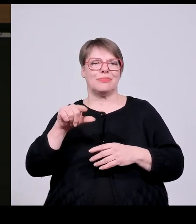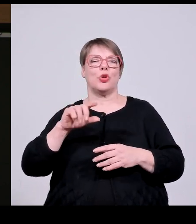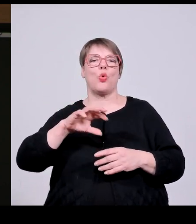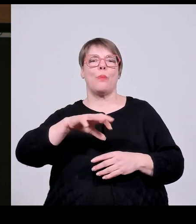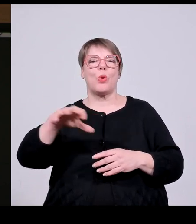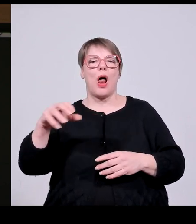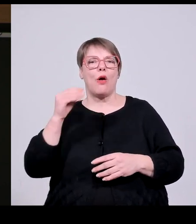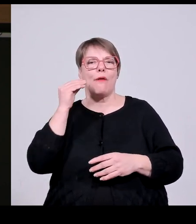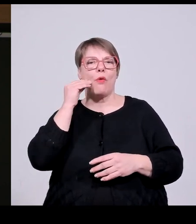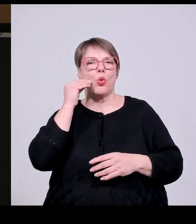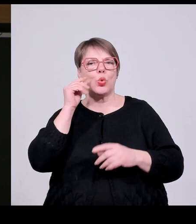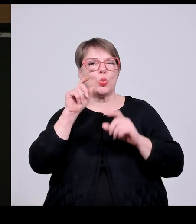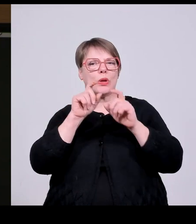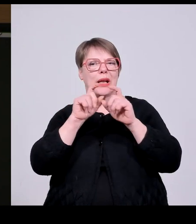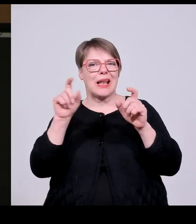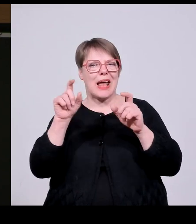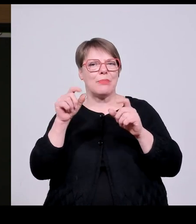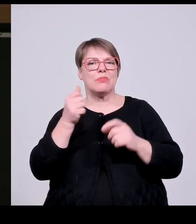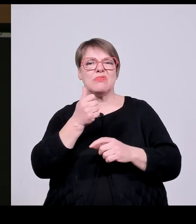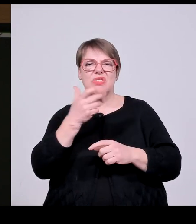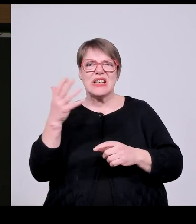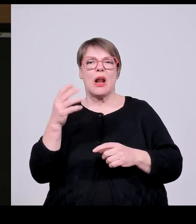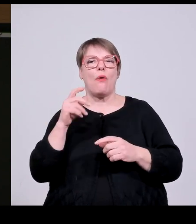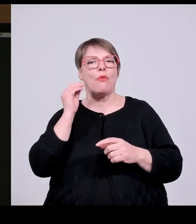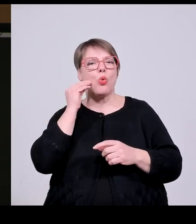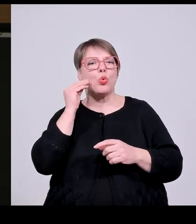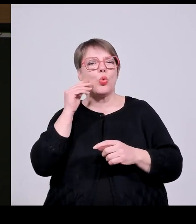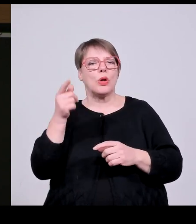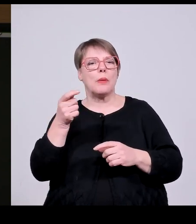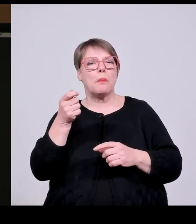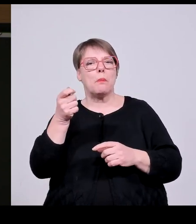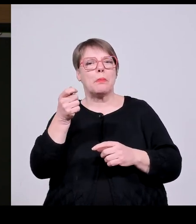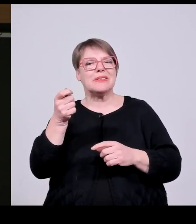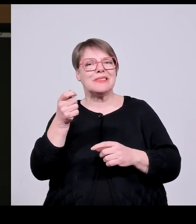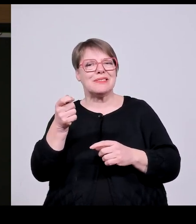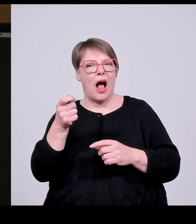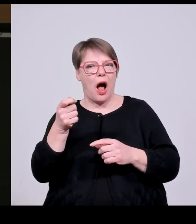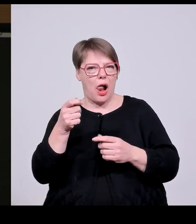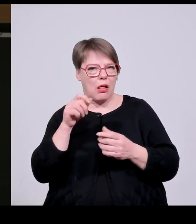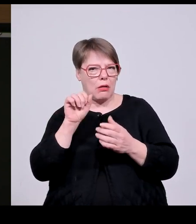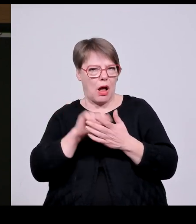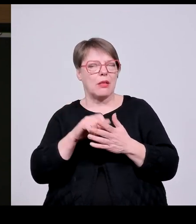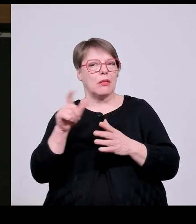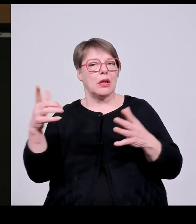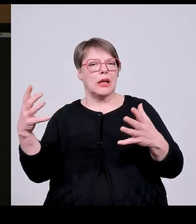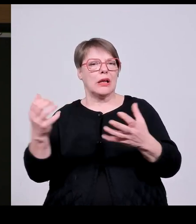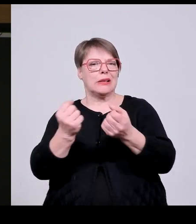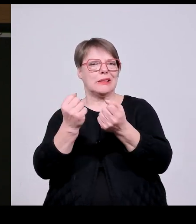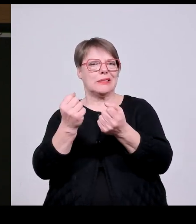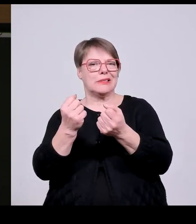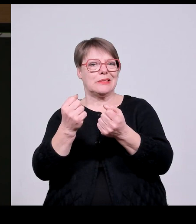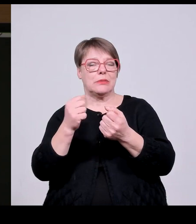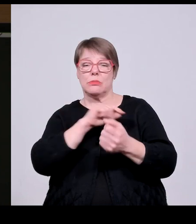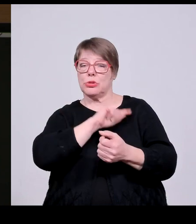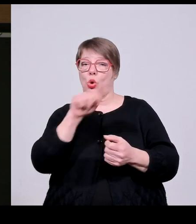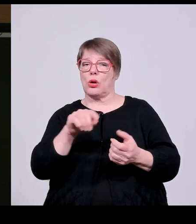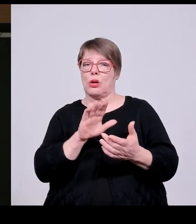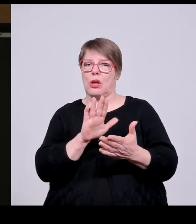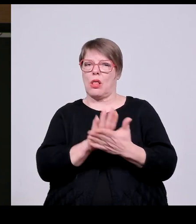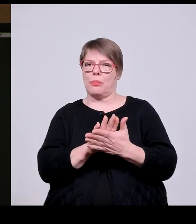Mieteräte gesetzlich verankert . Auch die Mieterbeiräte waren als Regelung vorgesehen und von Anfang an war klar, dass wir